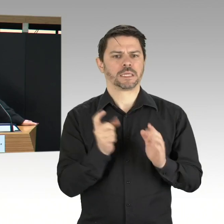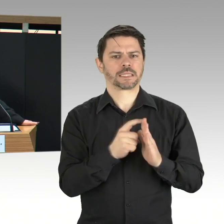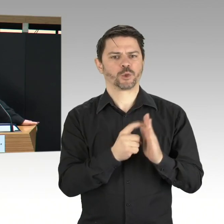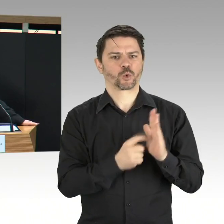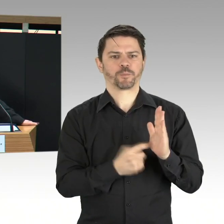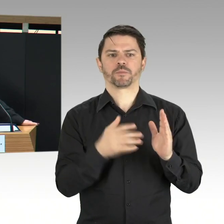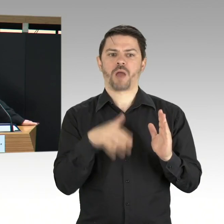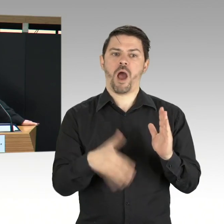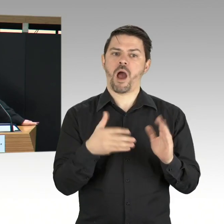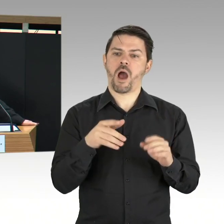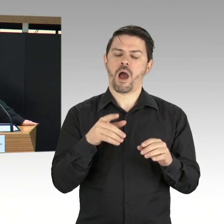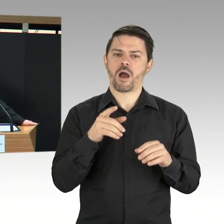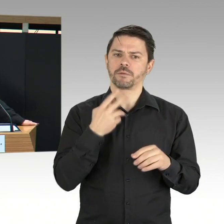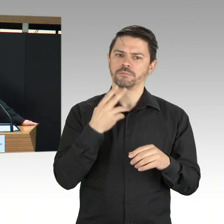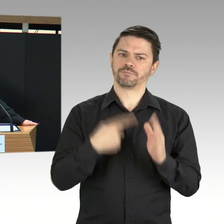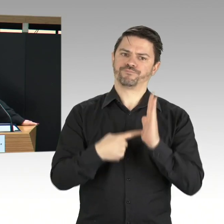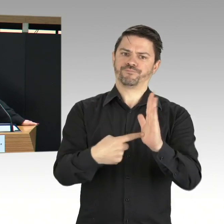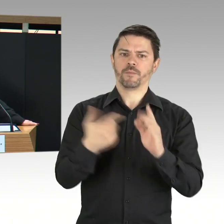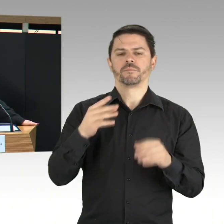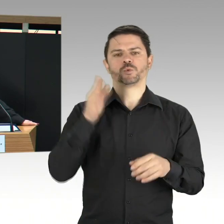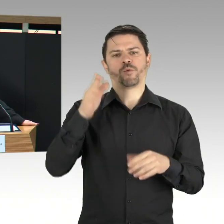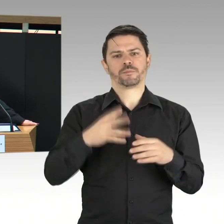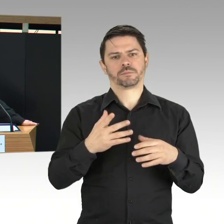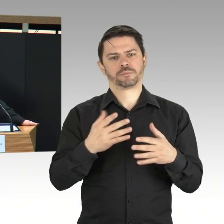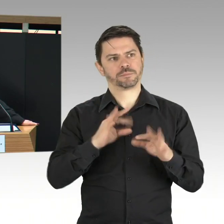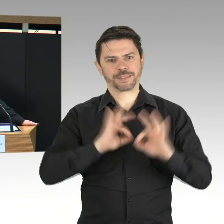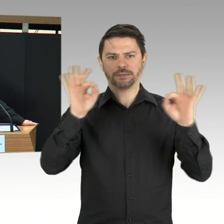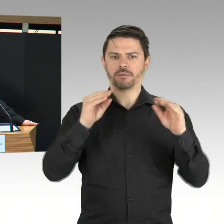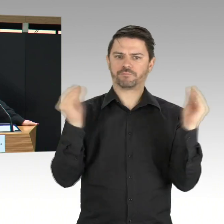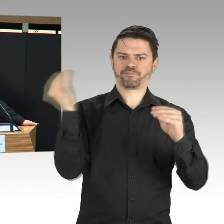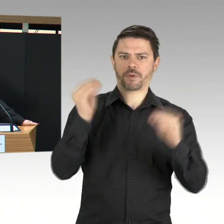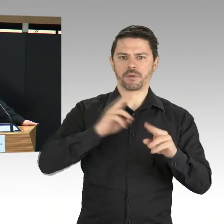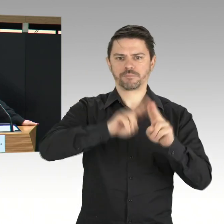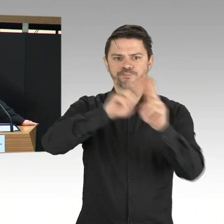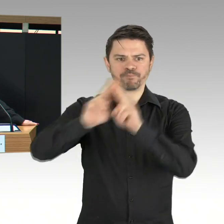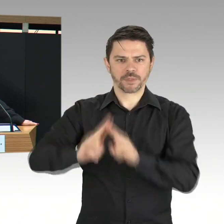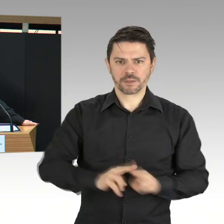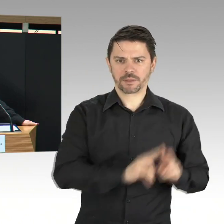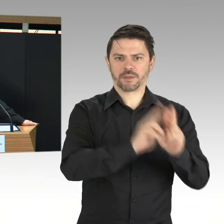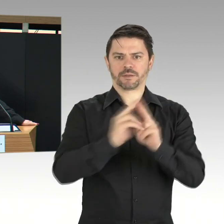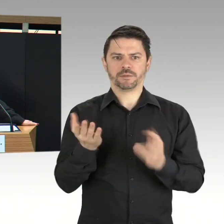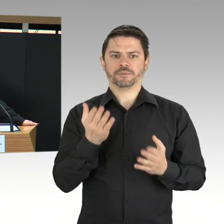Also das Bezirksamt, das Bezirksamt in dem Bezirk, in dem Ihre Wohnung liegt.